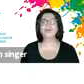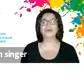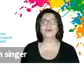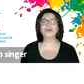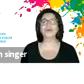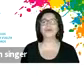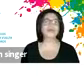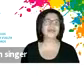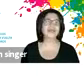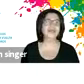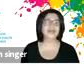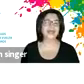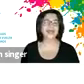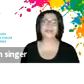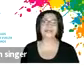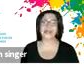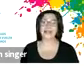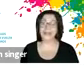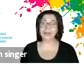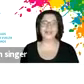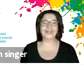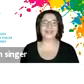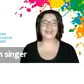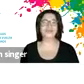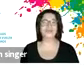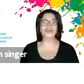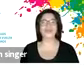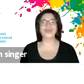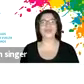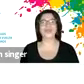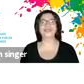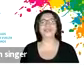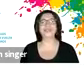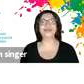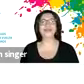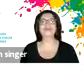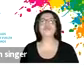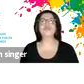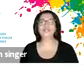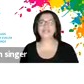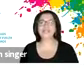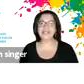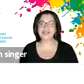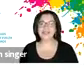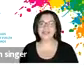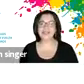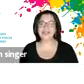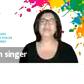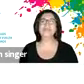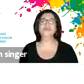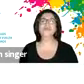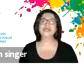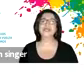cortarla mejor lee el destacado director de orquesta muchas gracias María José muchas gracias